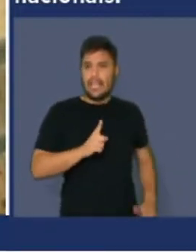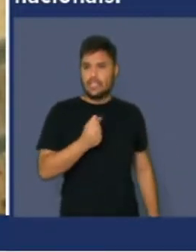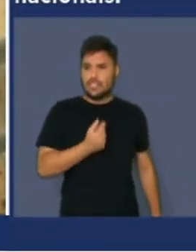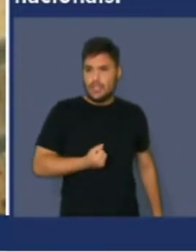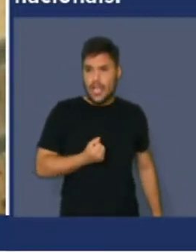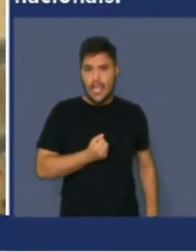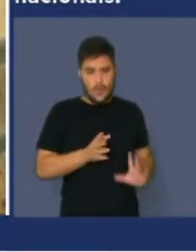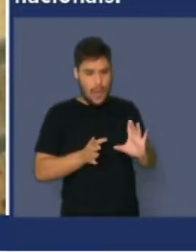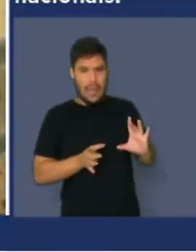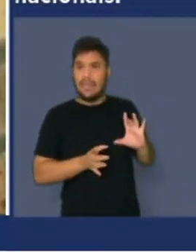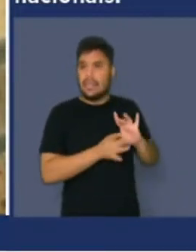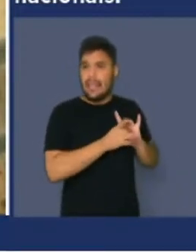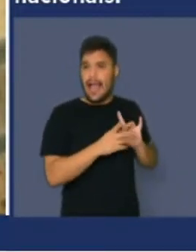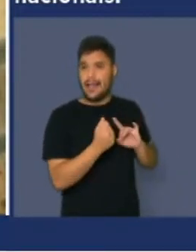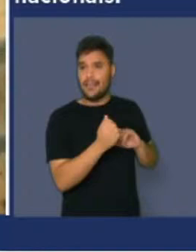FISCAIS, A COISA VAI CADA VEZ